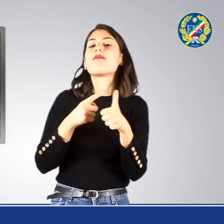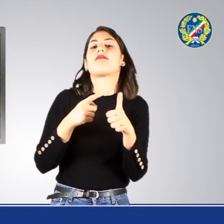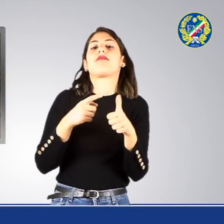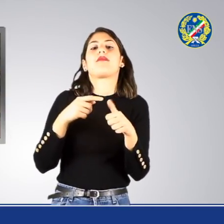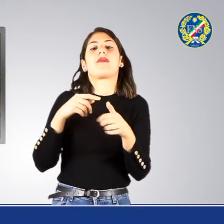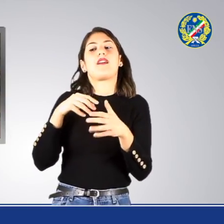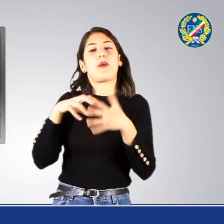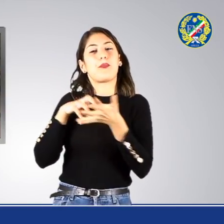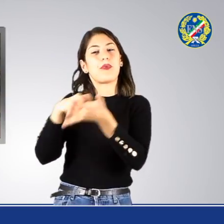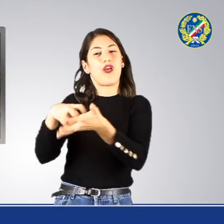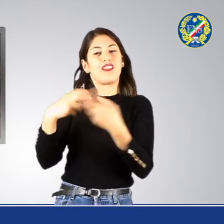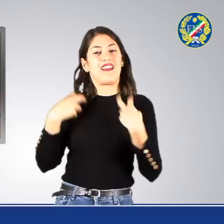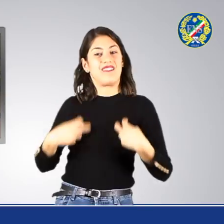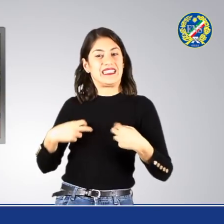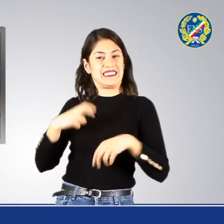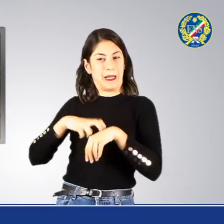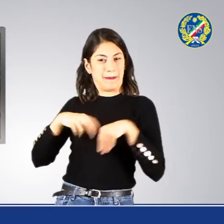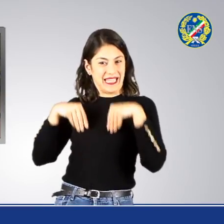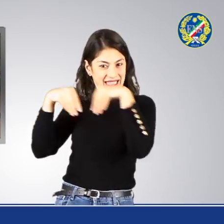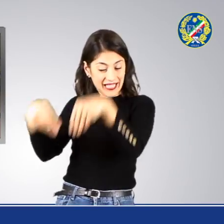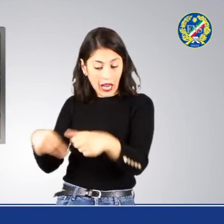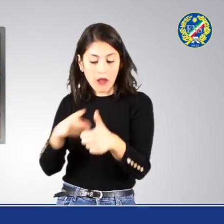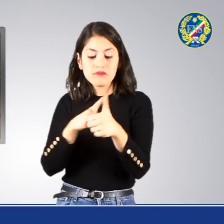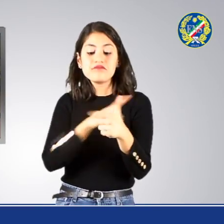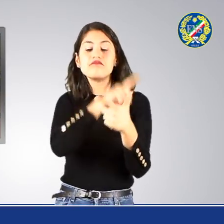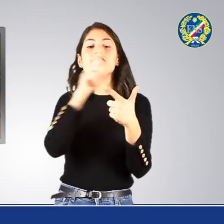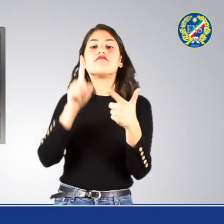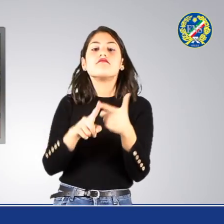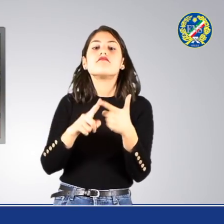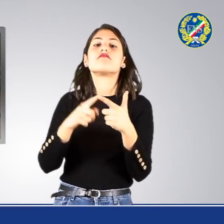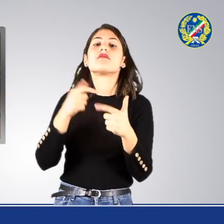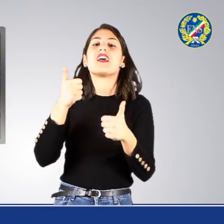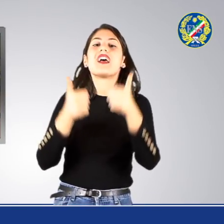adeguati all'evoluzione costante delle tecnologie.